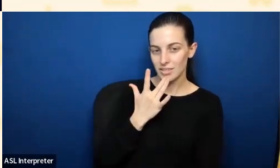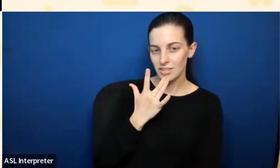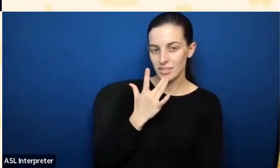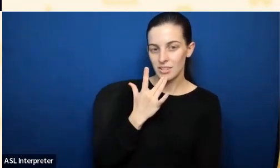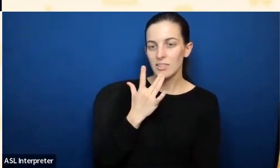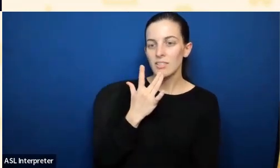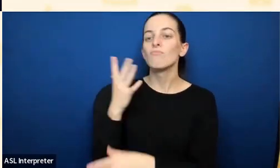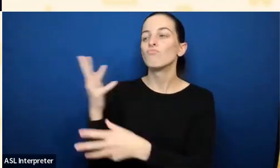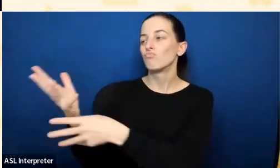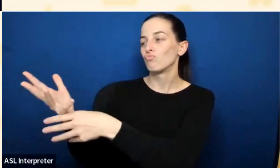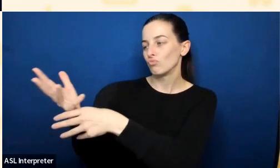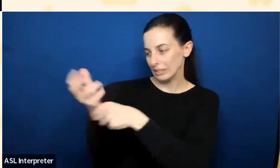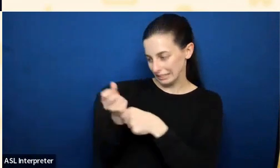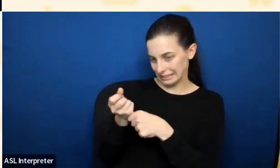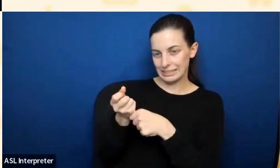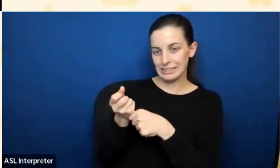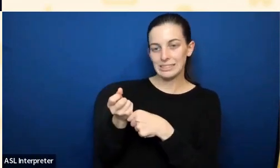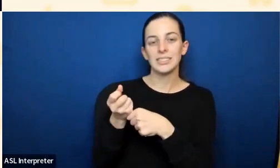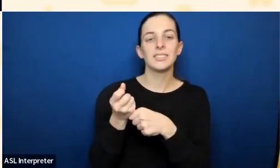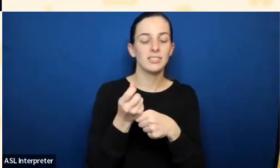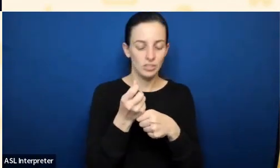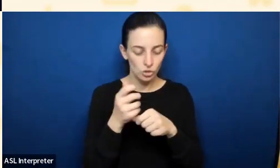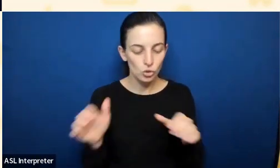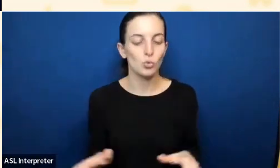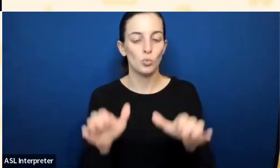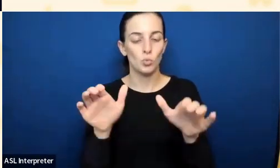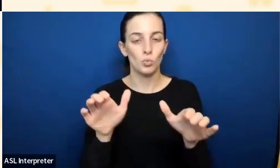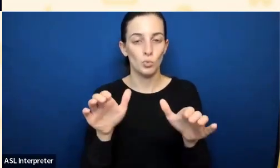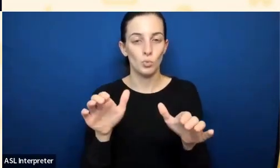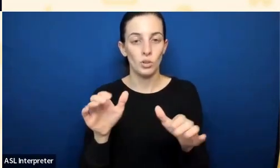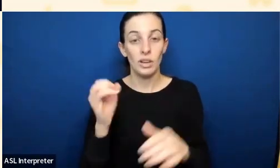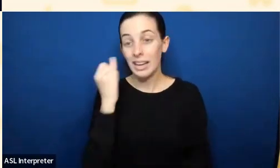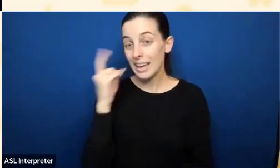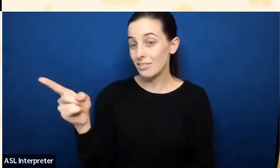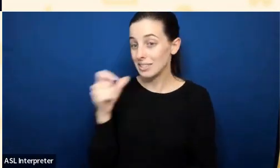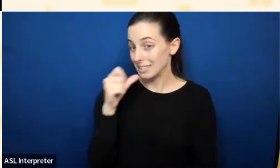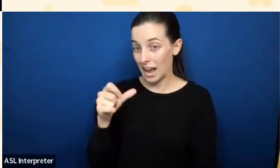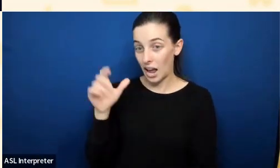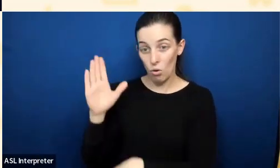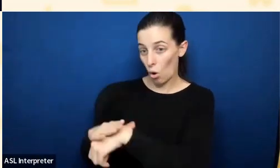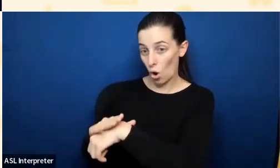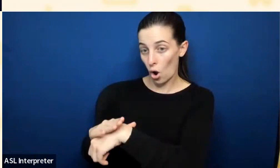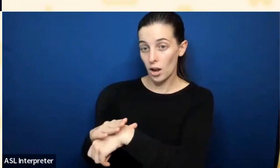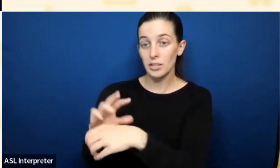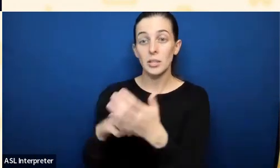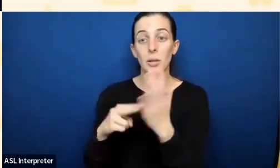Entonces, si no tienen reducido encendido, vamos a seguir adelante y configurar nuestro almacenamiento local que va